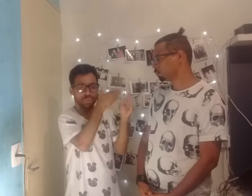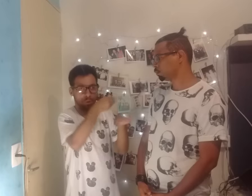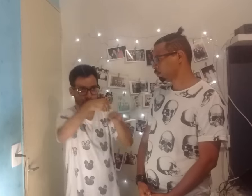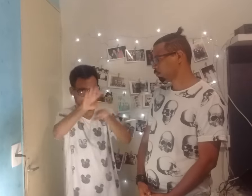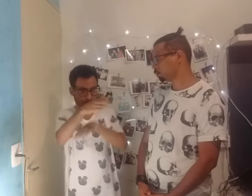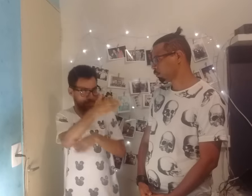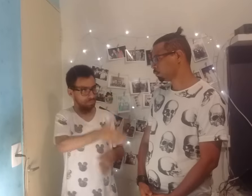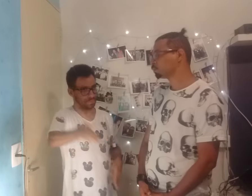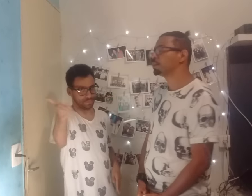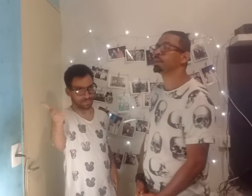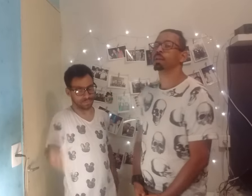mostra dica !